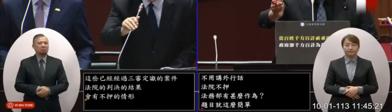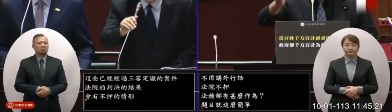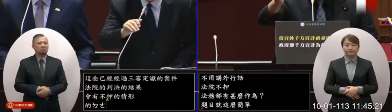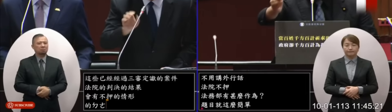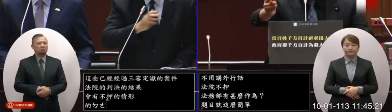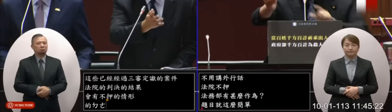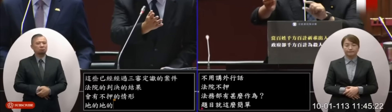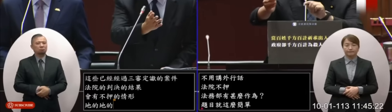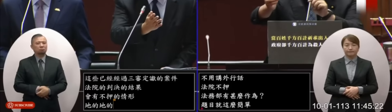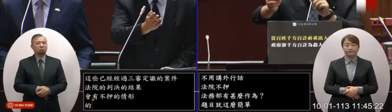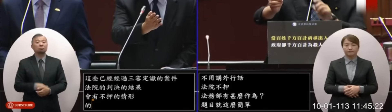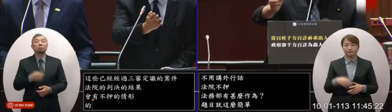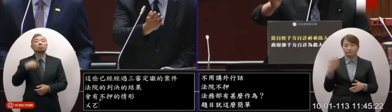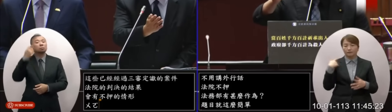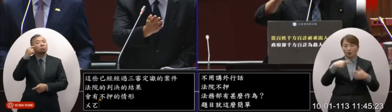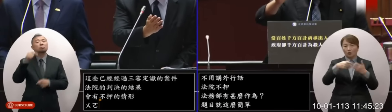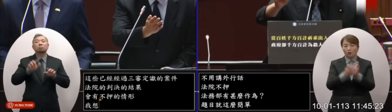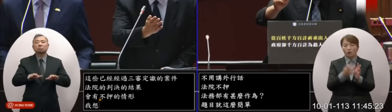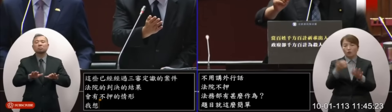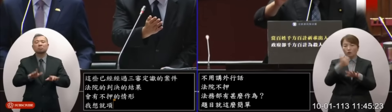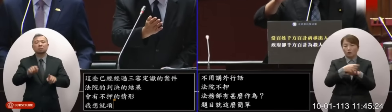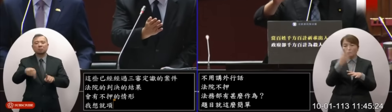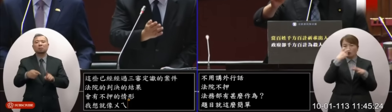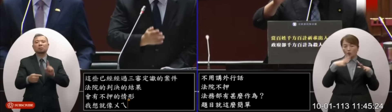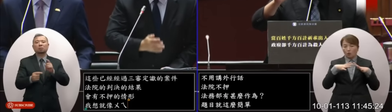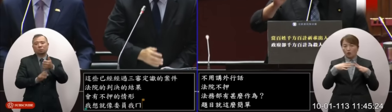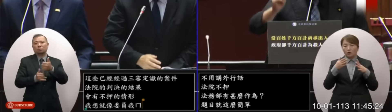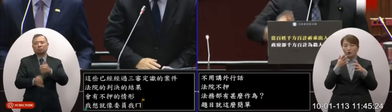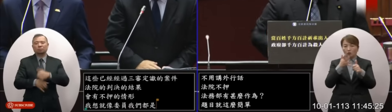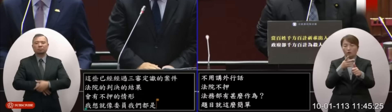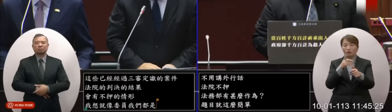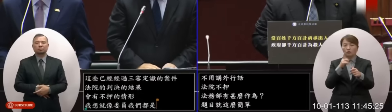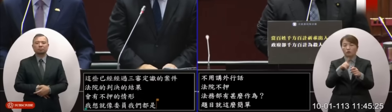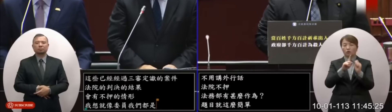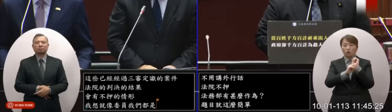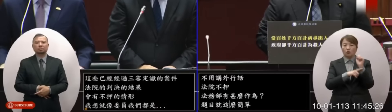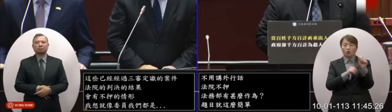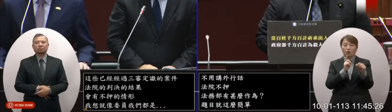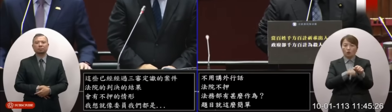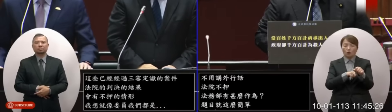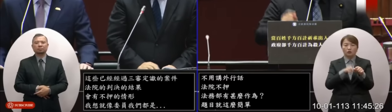部長你以前當檢察官的時候 申請羈押有沒有法啊 不過你那時候可能沒有這個問題